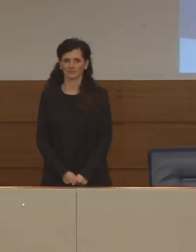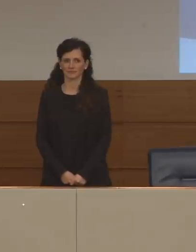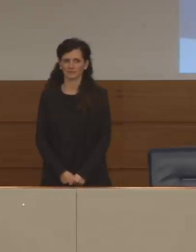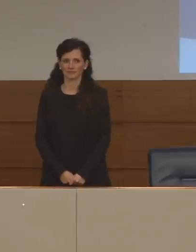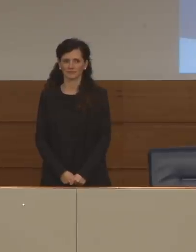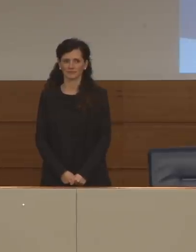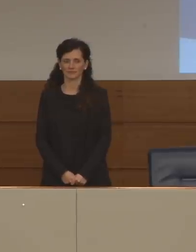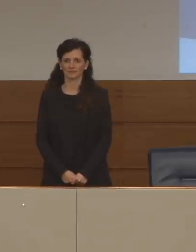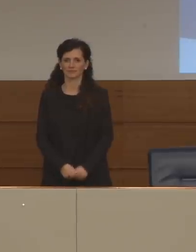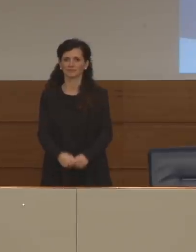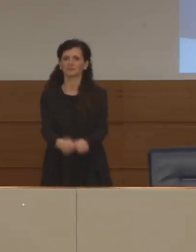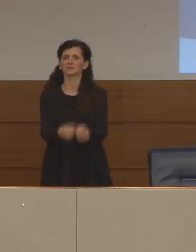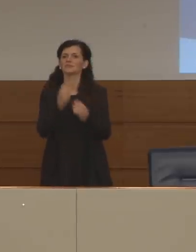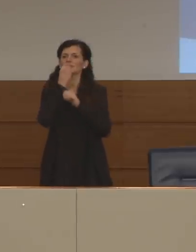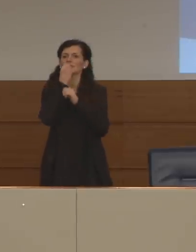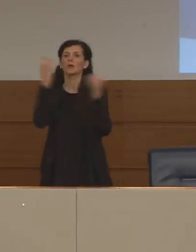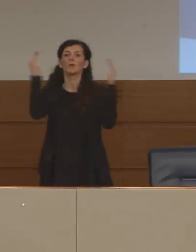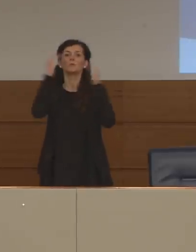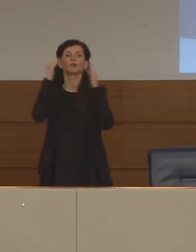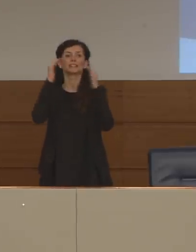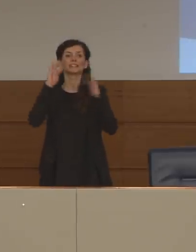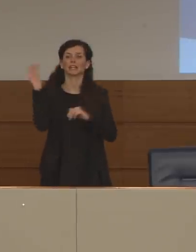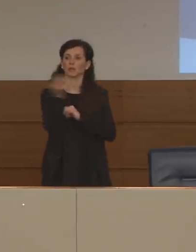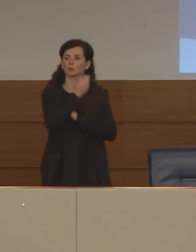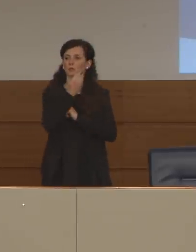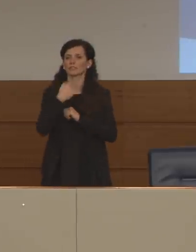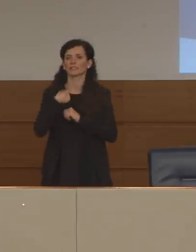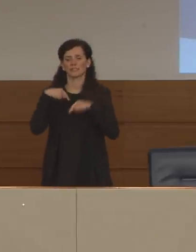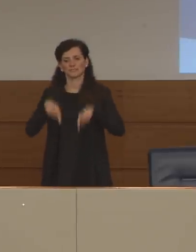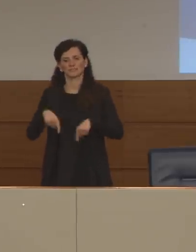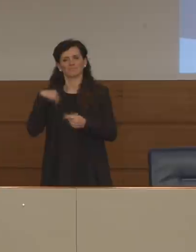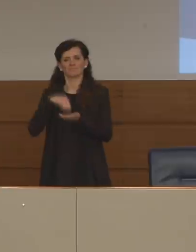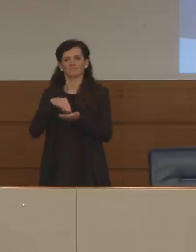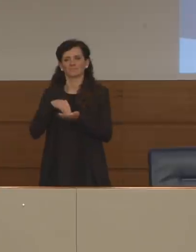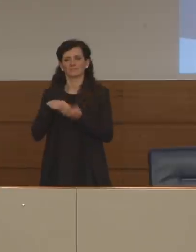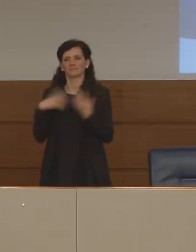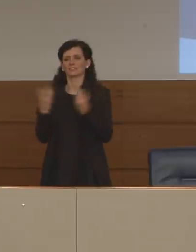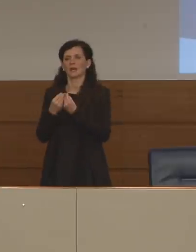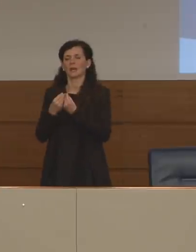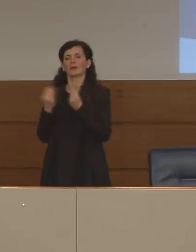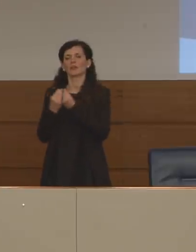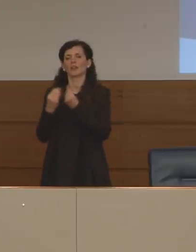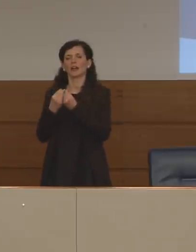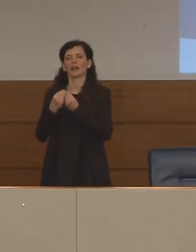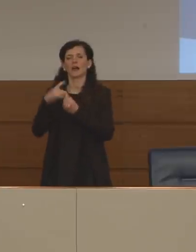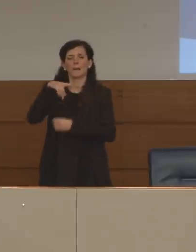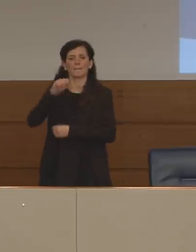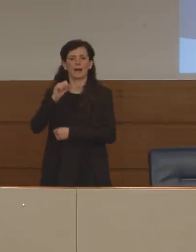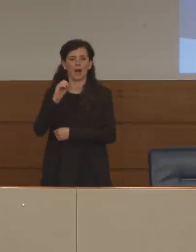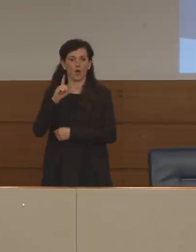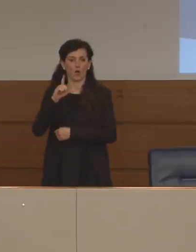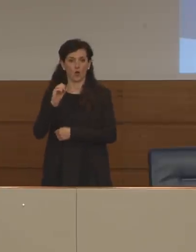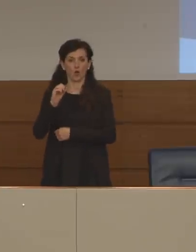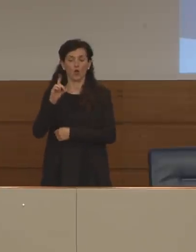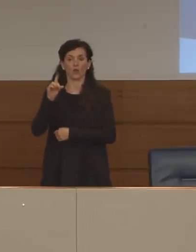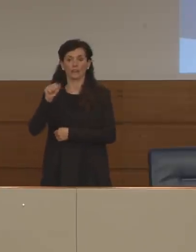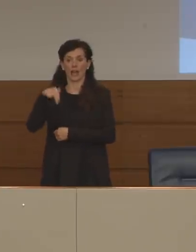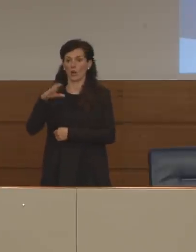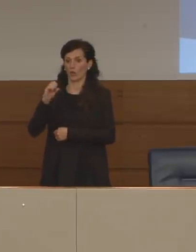Buonasera a tutti sono qui con il collega Paolo D'Ancona dell'Istituto Superiore di Sanità